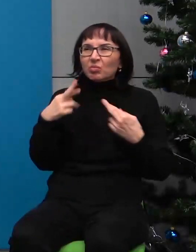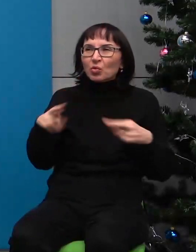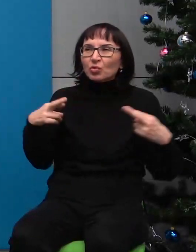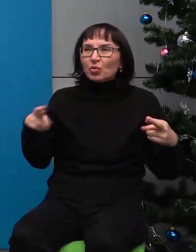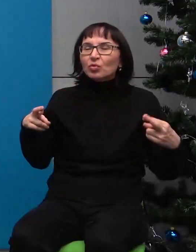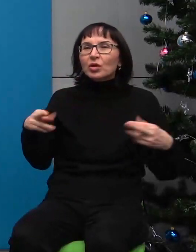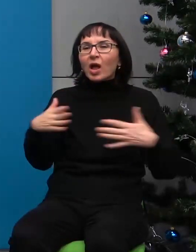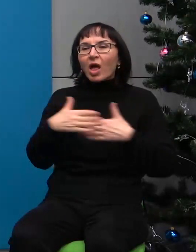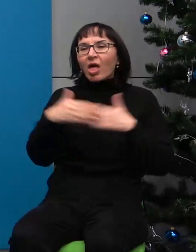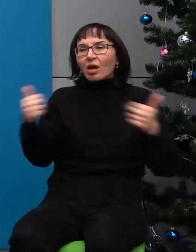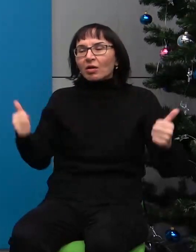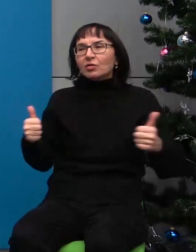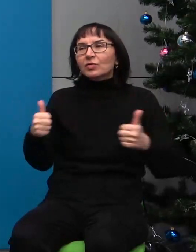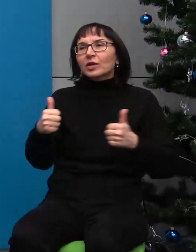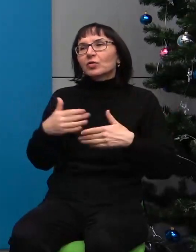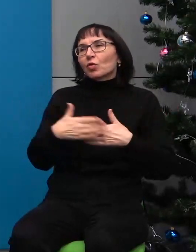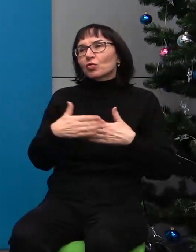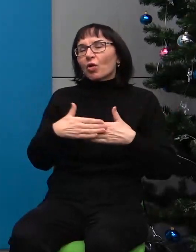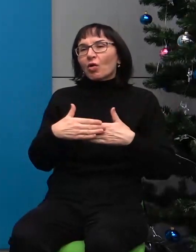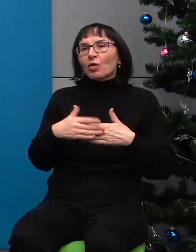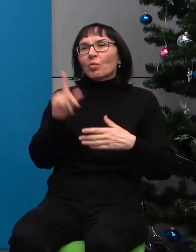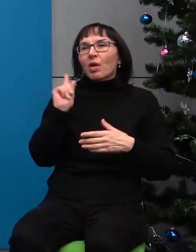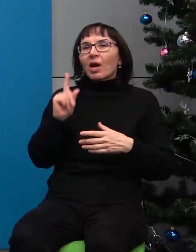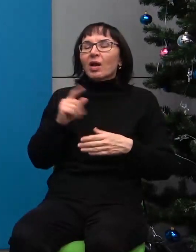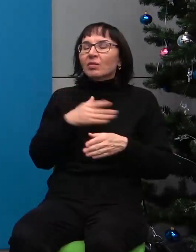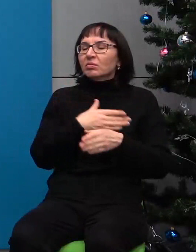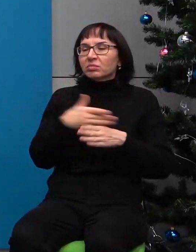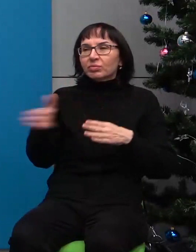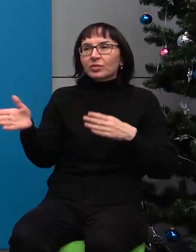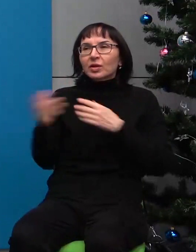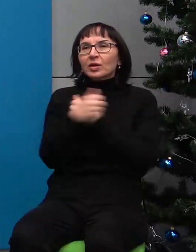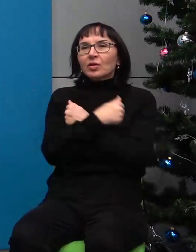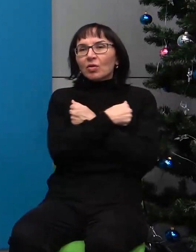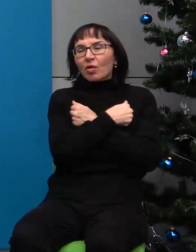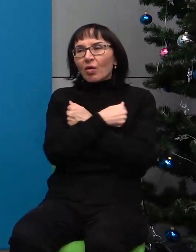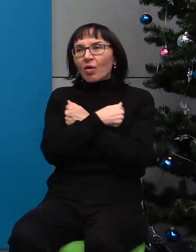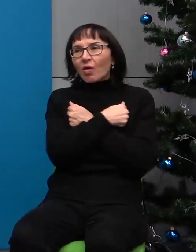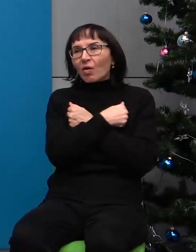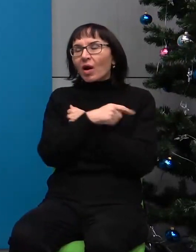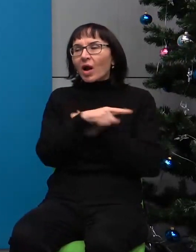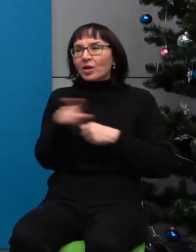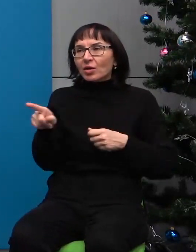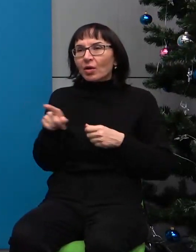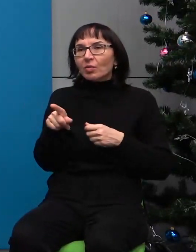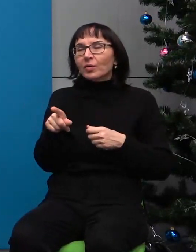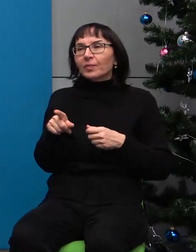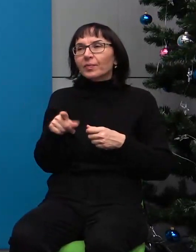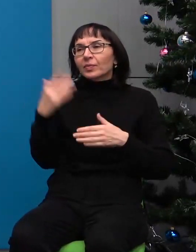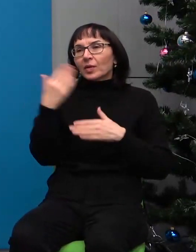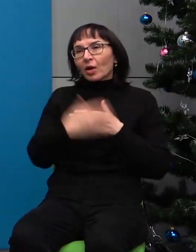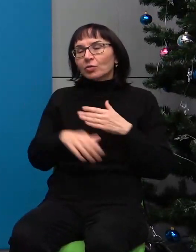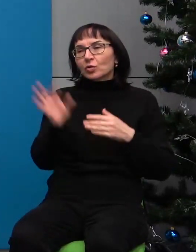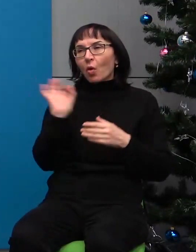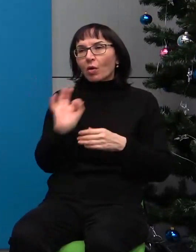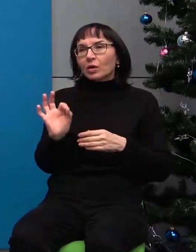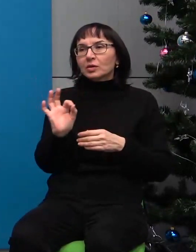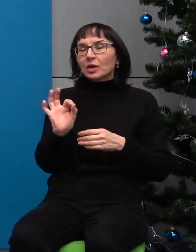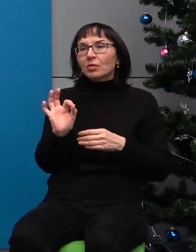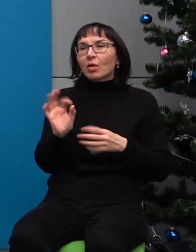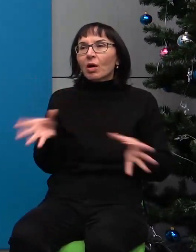ale ją ciągle kocha. No po prostu wszystkie kalki, jakie można, tylko tam wrzuciłem. A na końcu się i tak okazało,